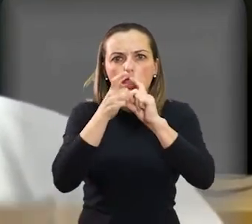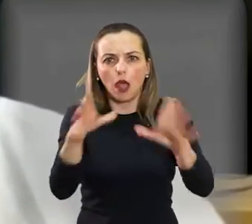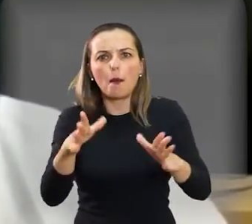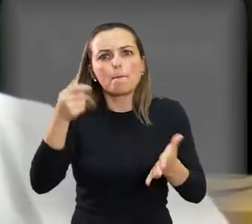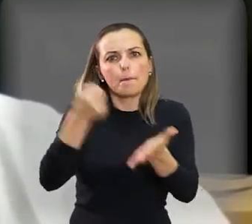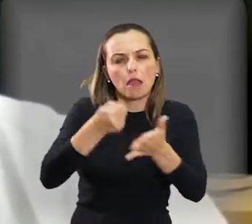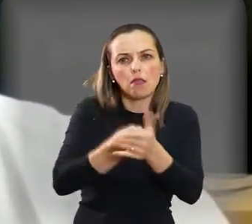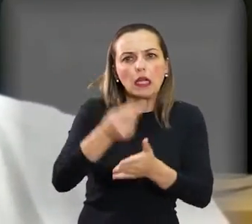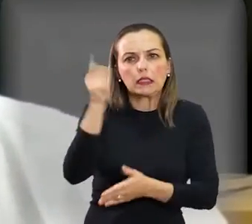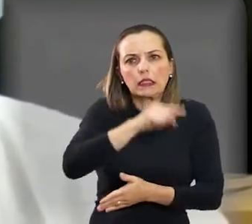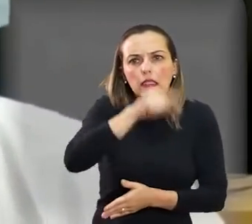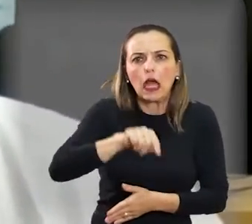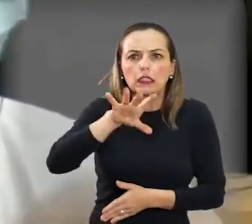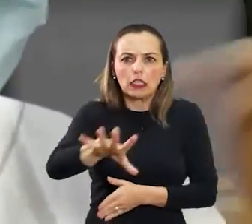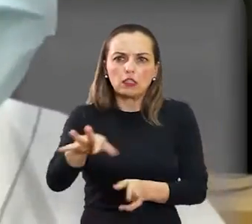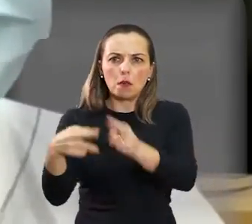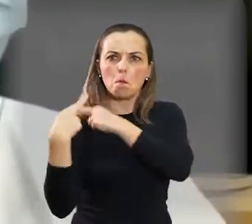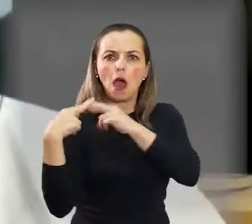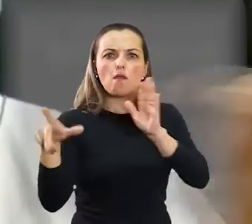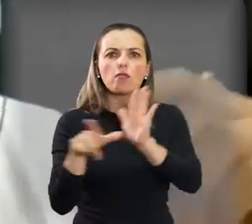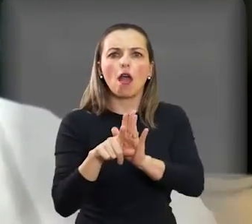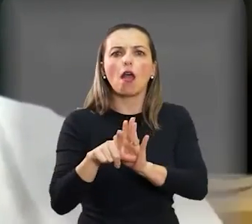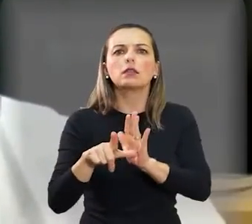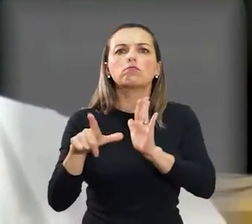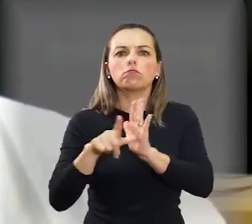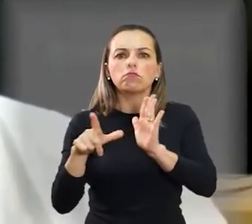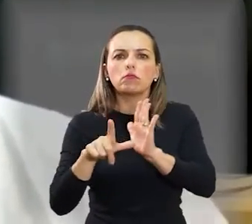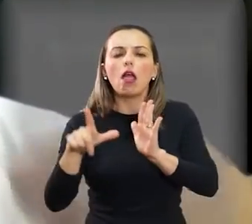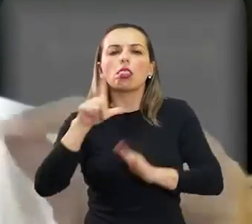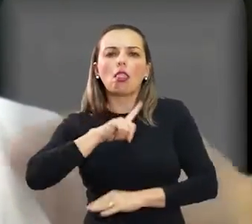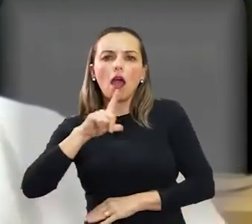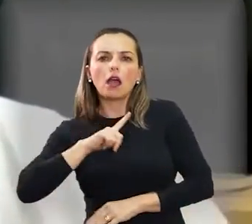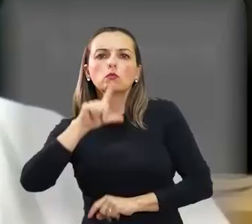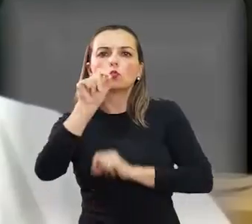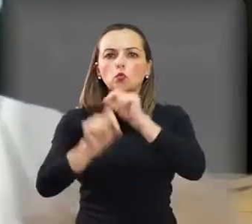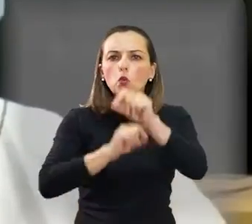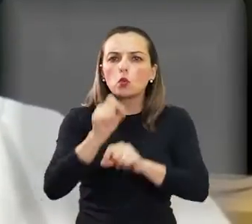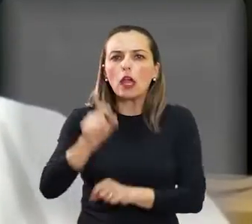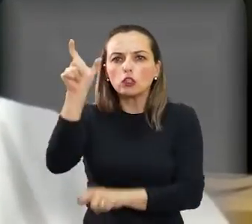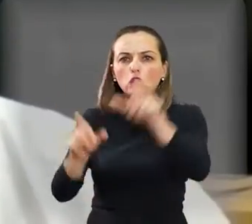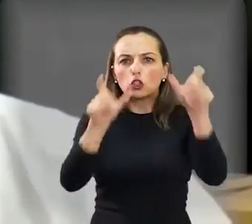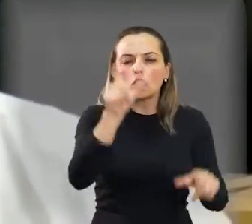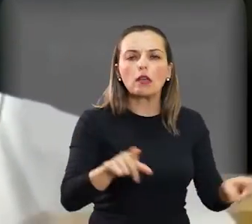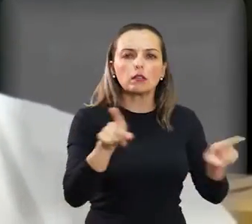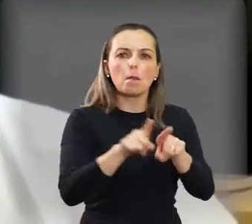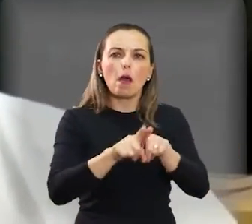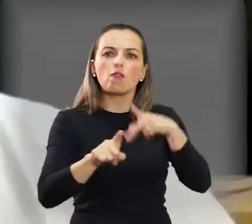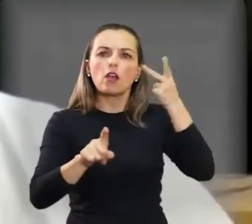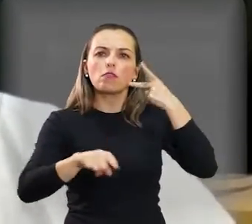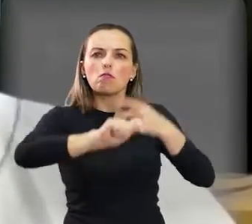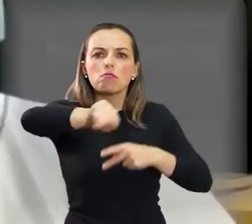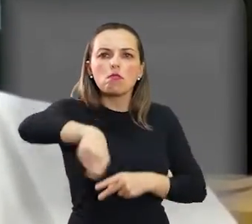garantiram que hoje eu, Guilherme, cada um de vocês que estão nos assistindo e que vão falar, pudessem livremente